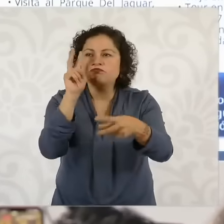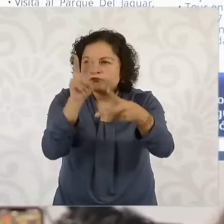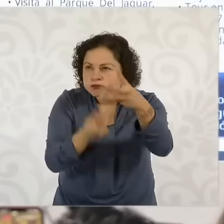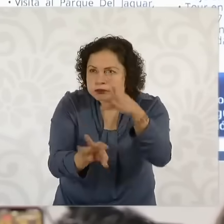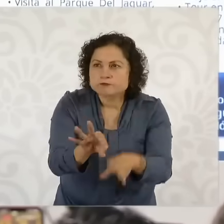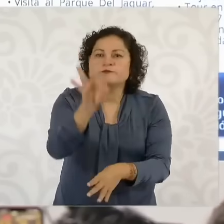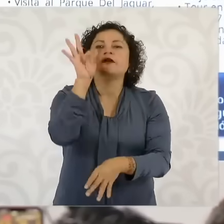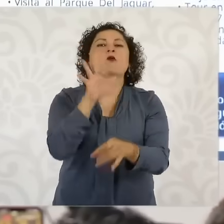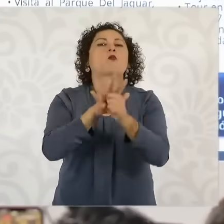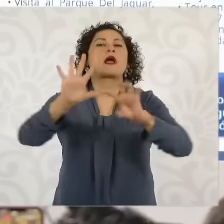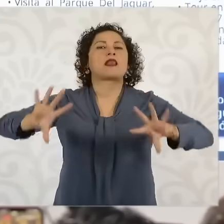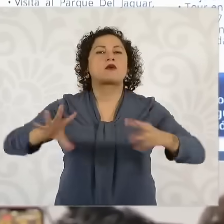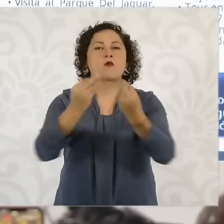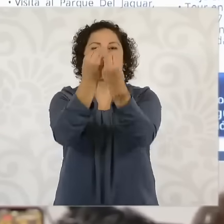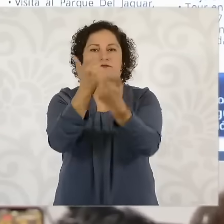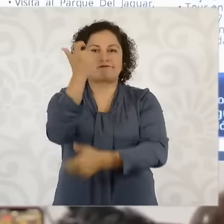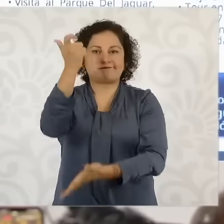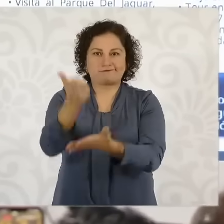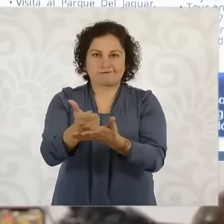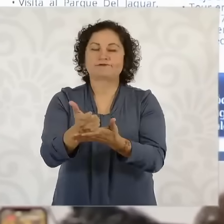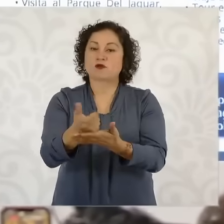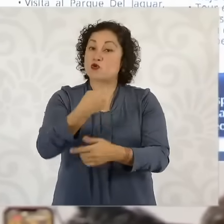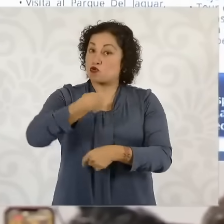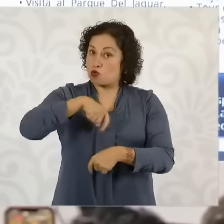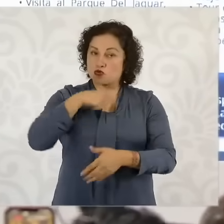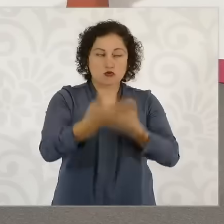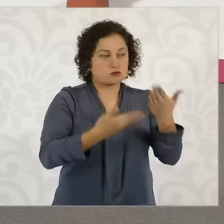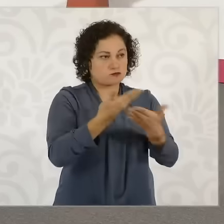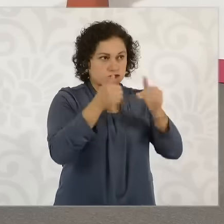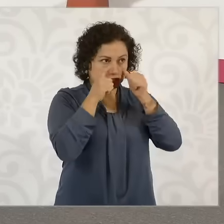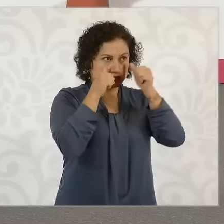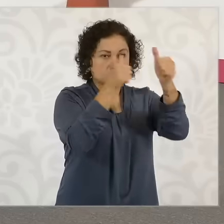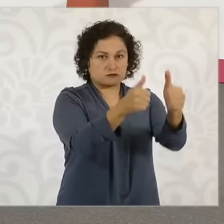de tal suerte que lo recibimos en el aeropuerto y los despedimos en el aeropuerto, o sea, los